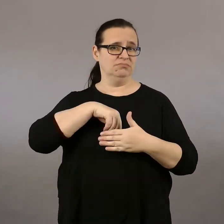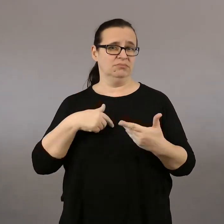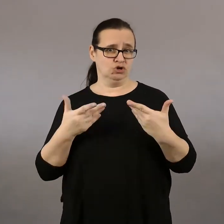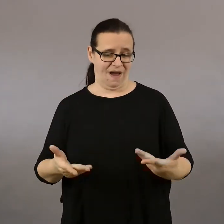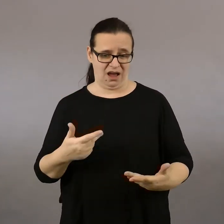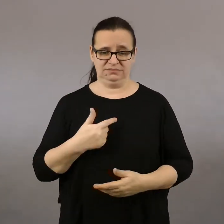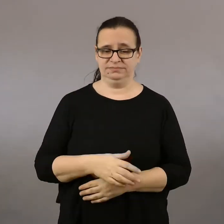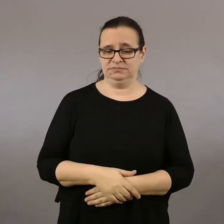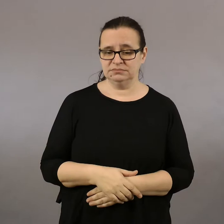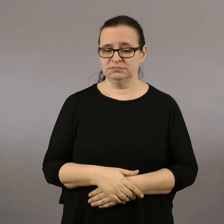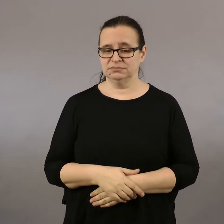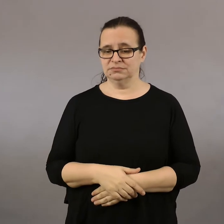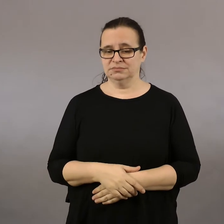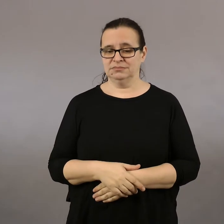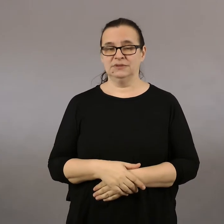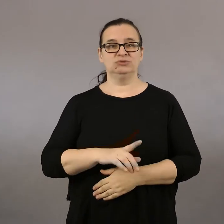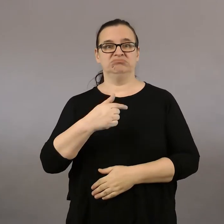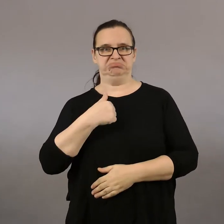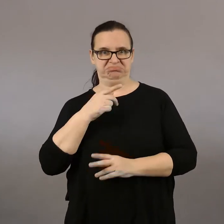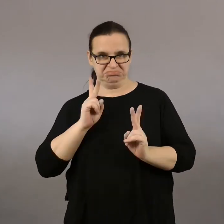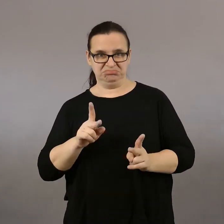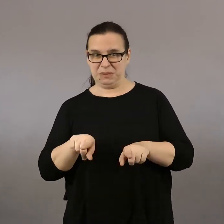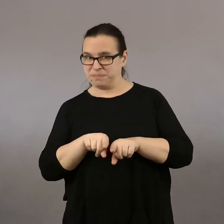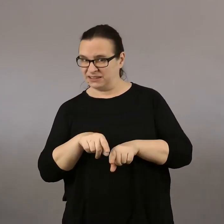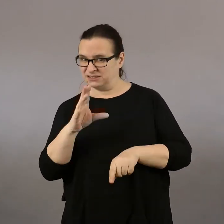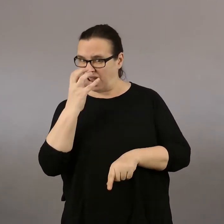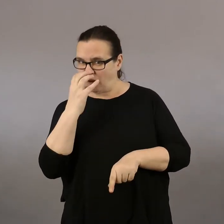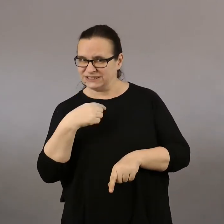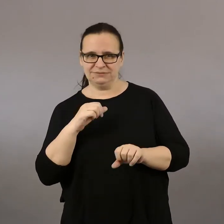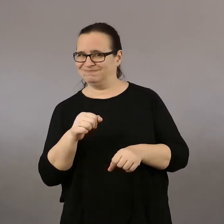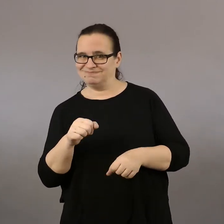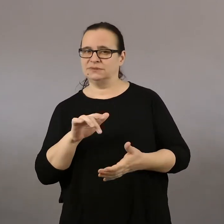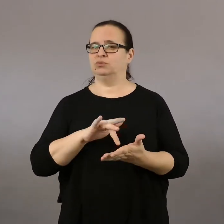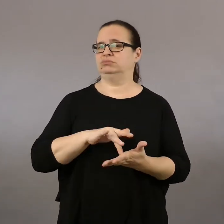Manchmal bin ich auch schwach Dann passt eine Clown-Maske nicht